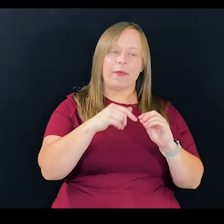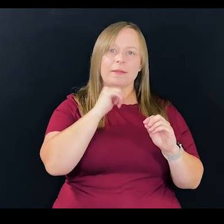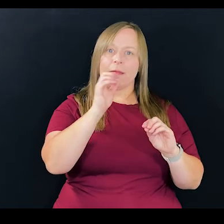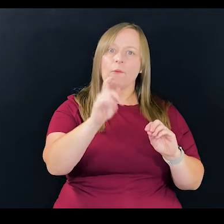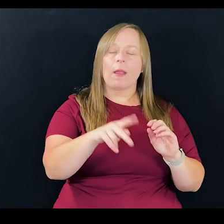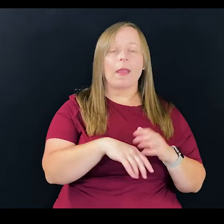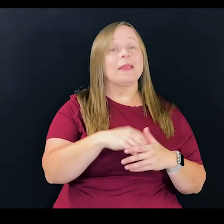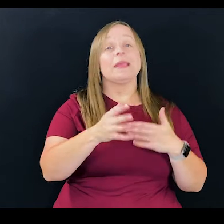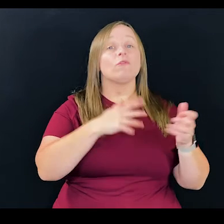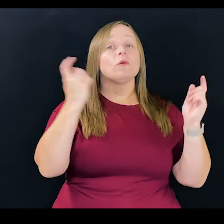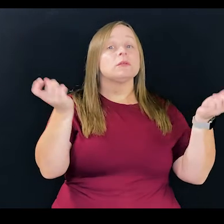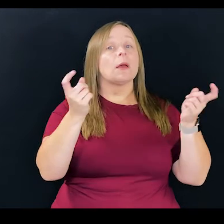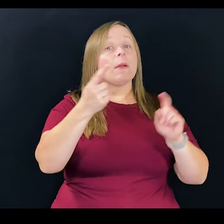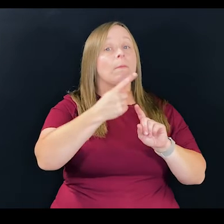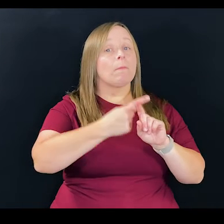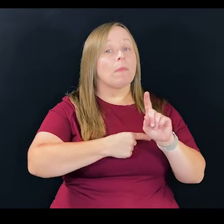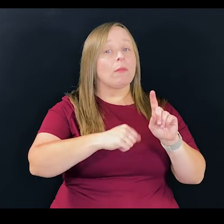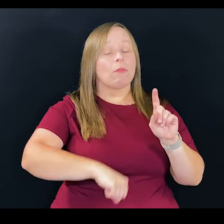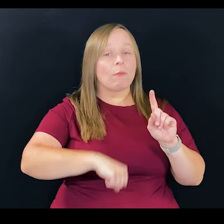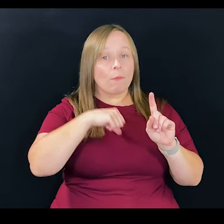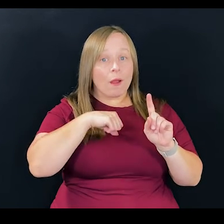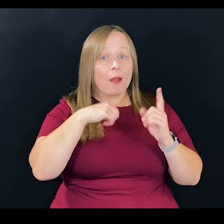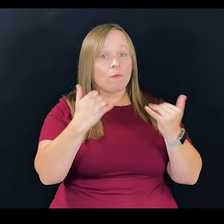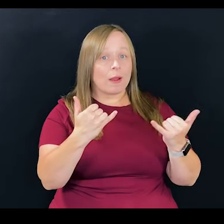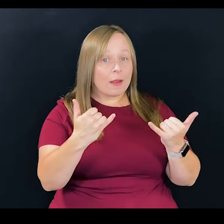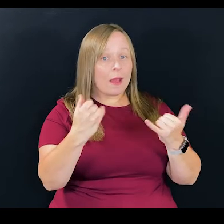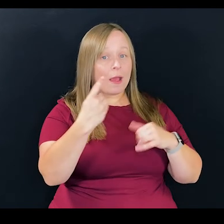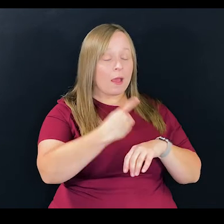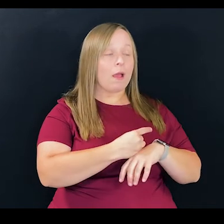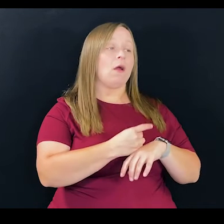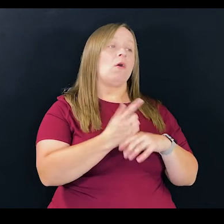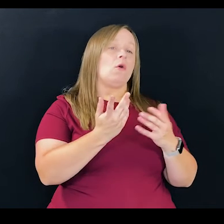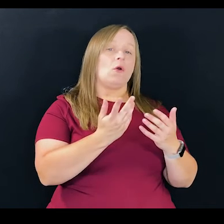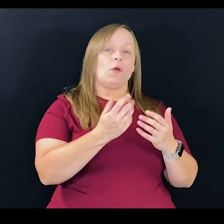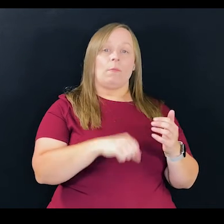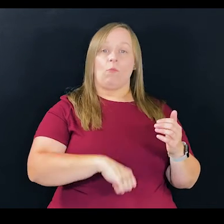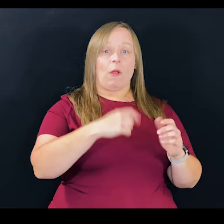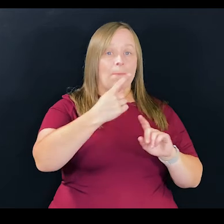Y ahorita, aunque celebramos el mes del Pride,